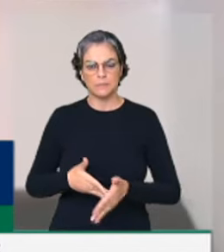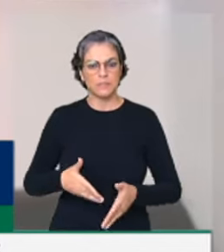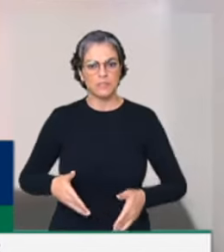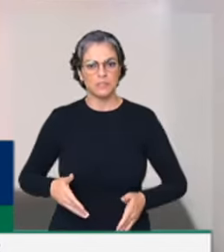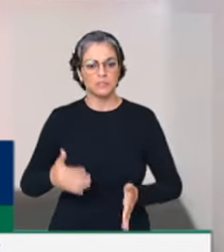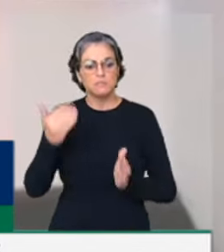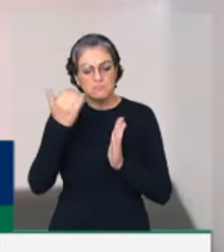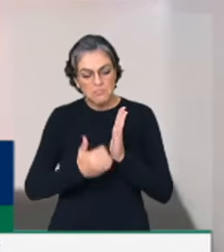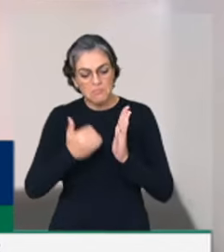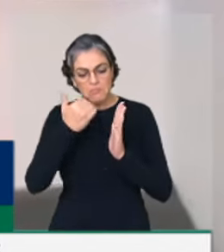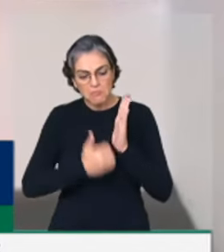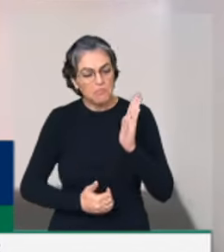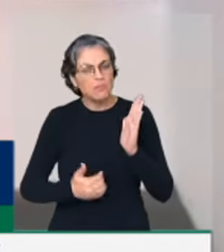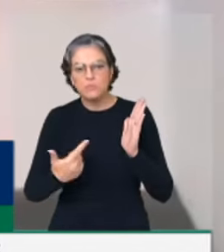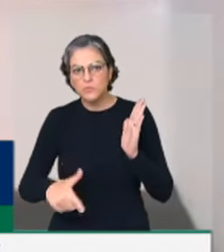PORQUE HOJE EXISTE UMA TABELA SUS PARA QUE SEJAM PAGOS OS